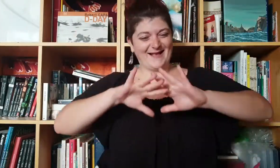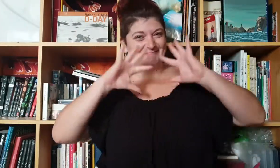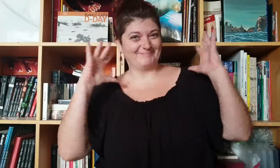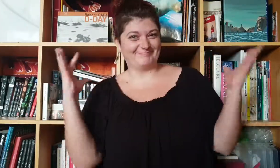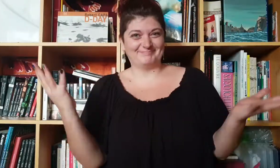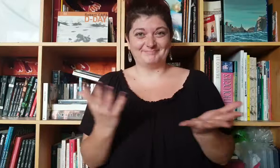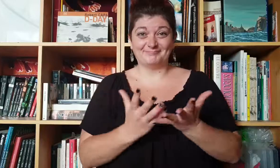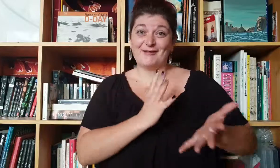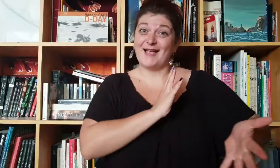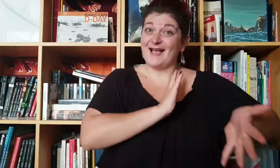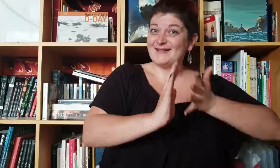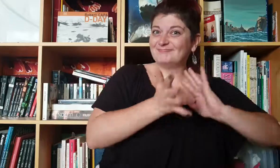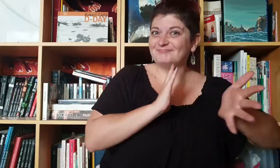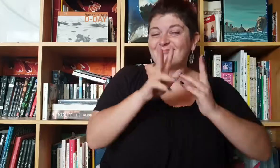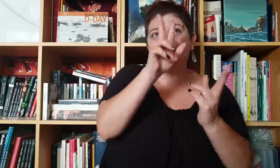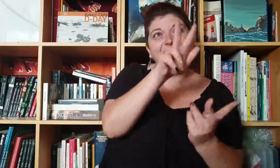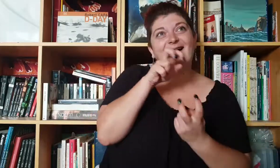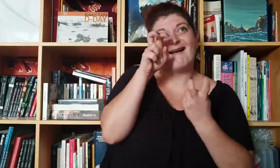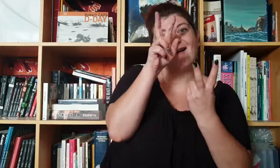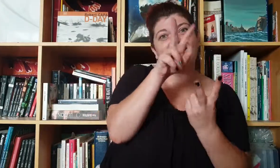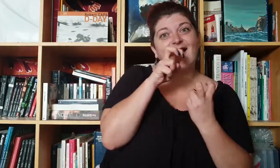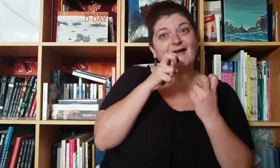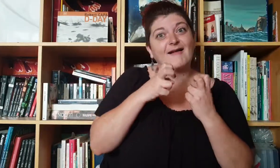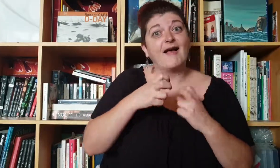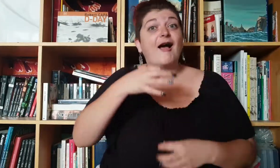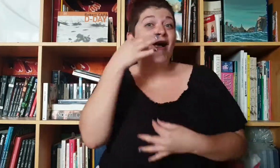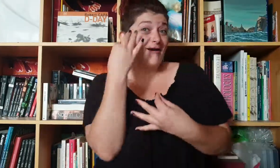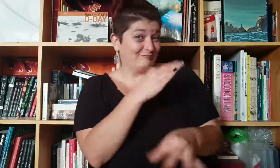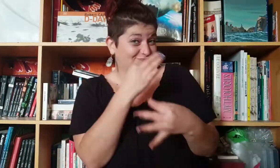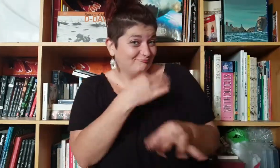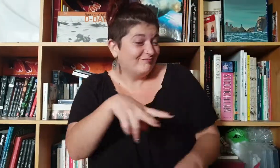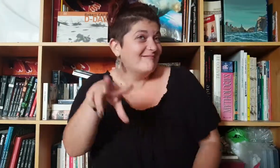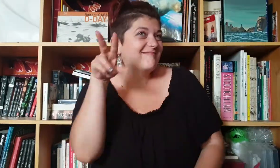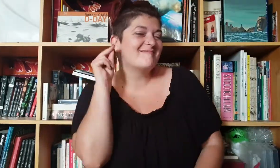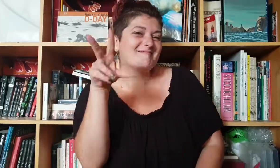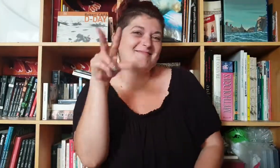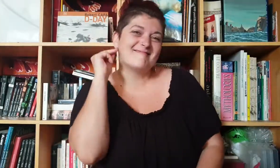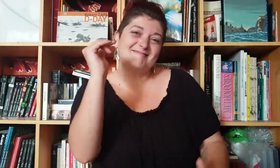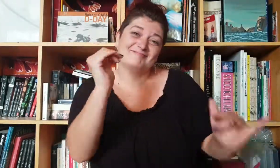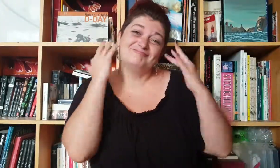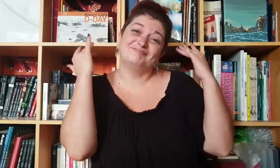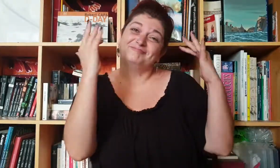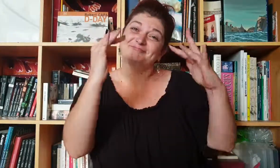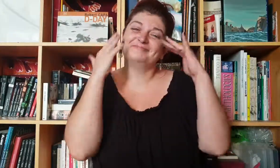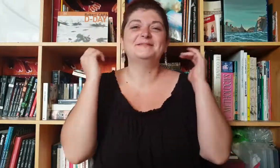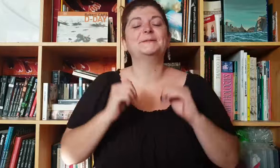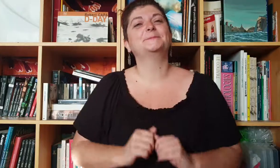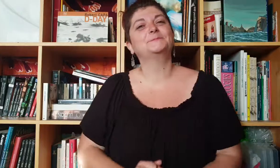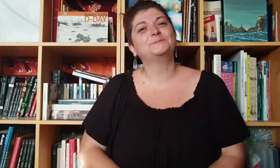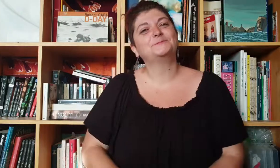Contés en Langue des signes à voir, et raconté à entendre.